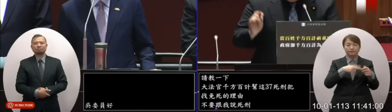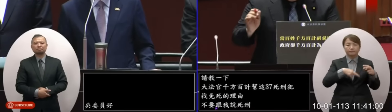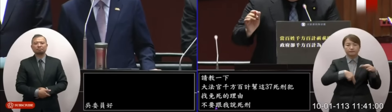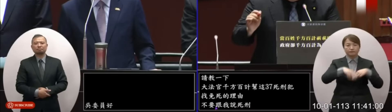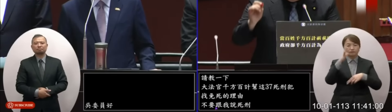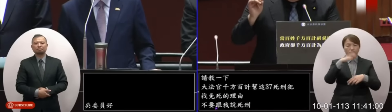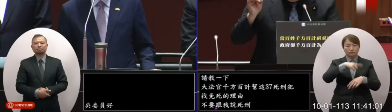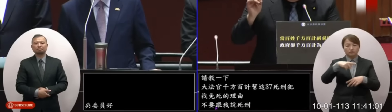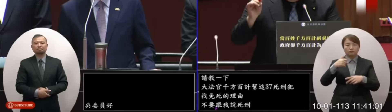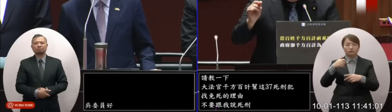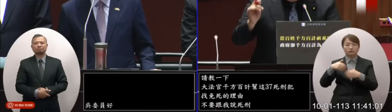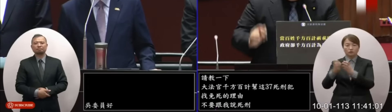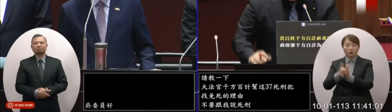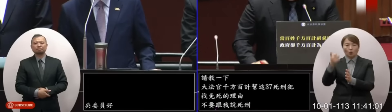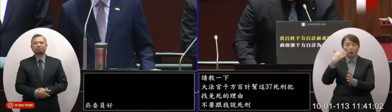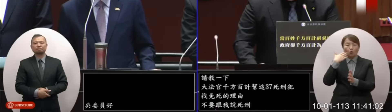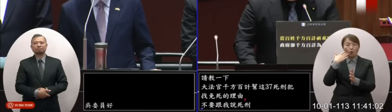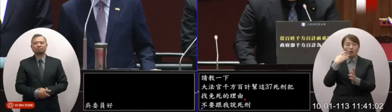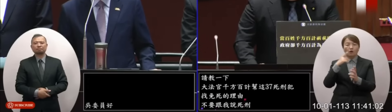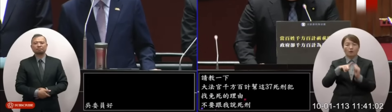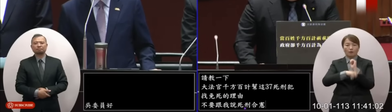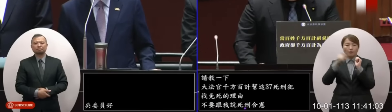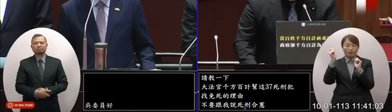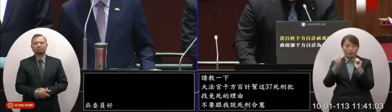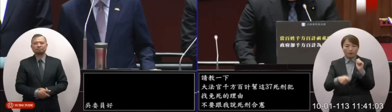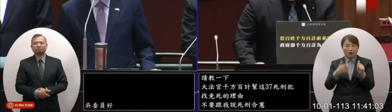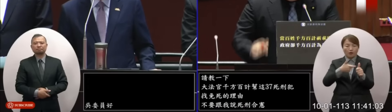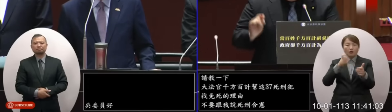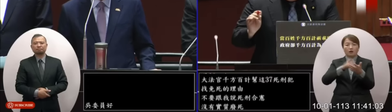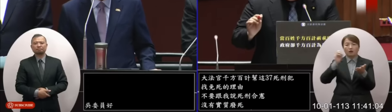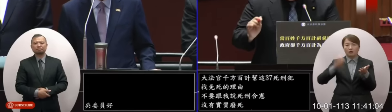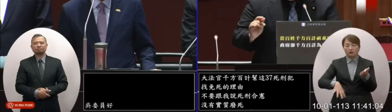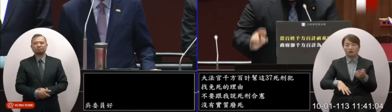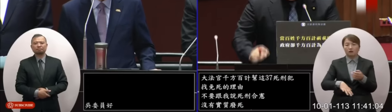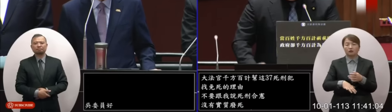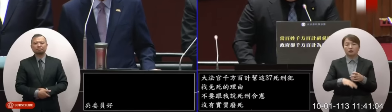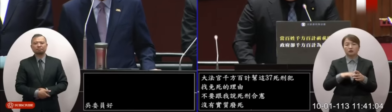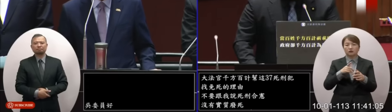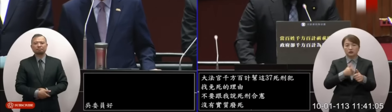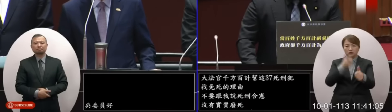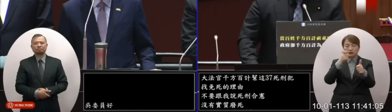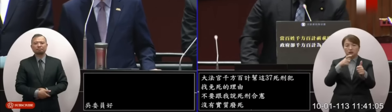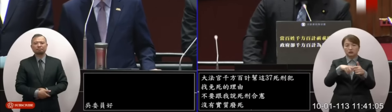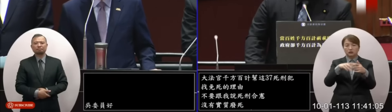判決如果被廢棄之後哦 死刑犯會不會被放掉